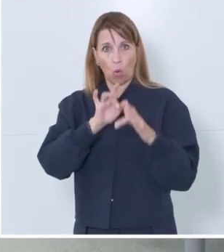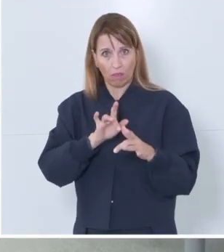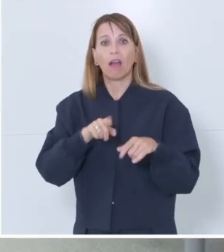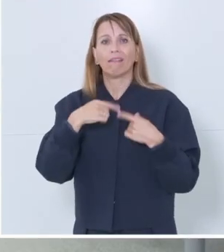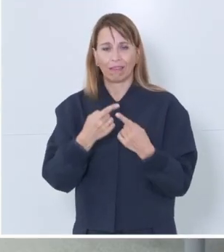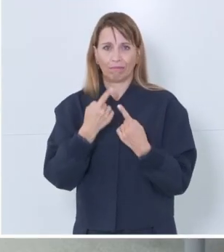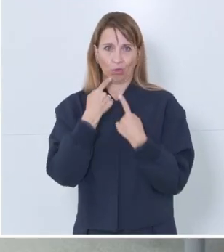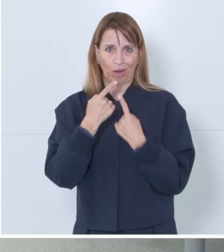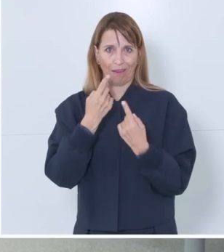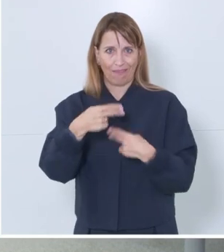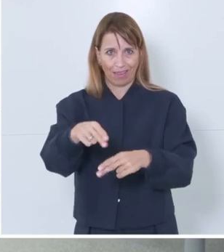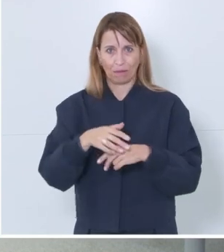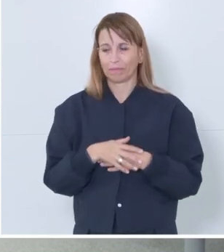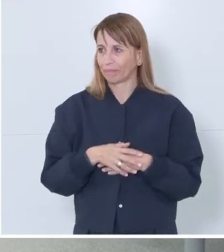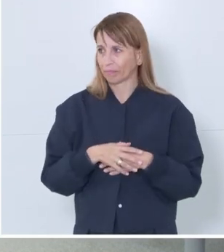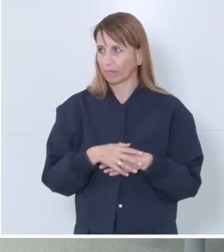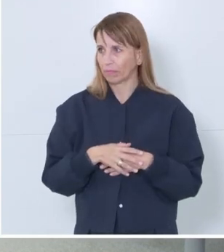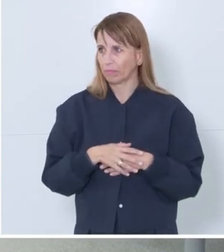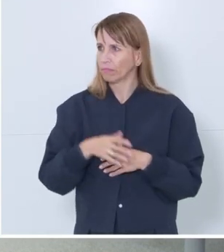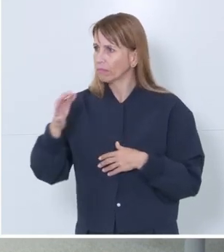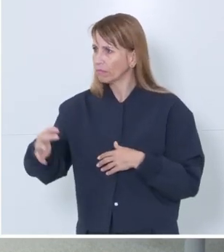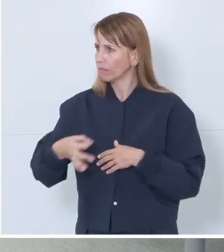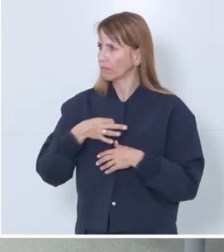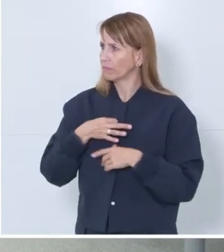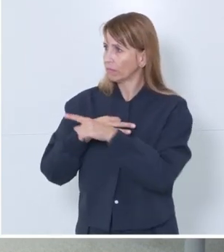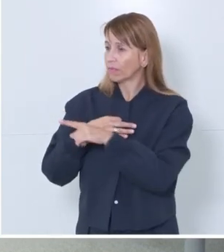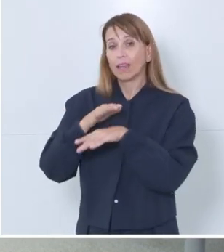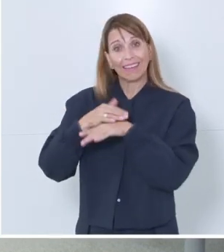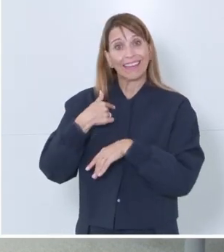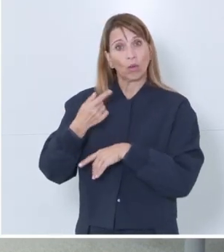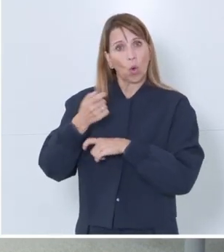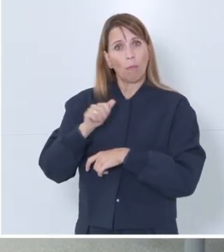Reporter: [unverständlich] …von der APA. Gibt es Prozentzahlen,